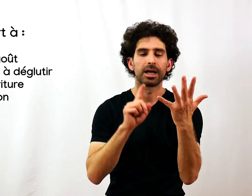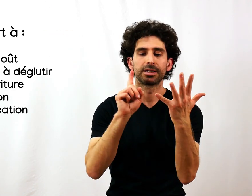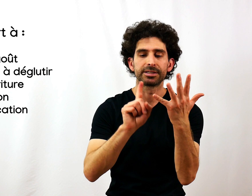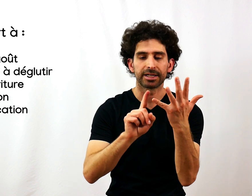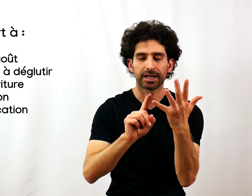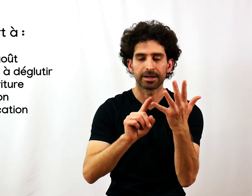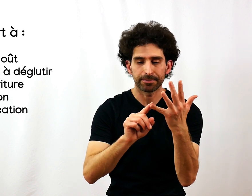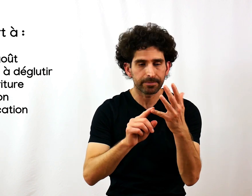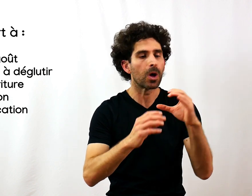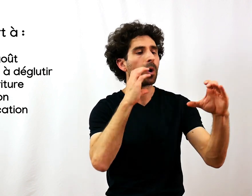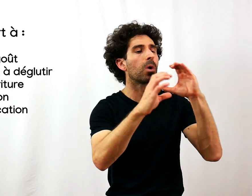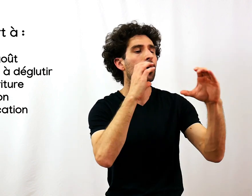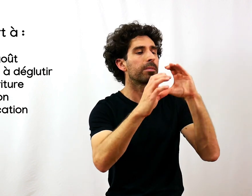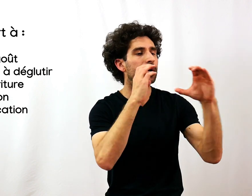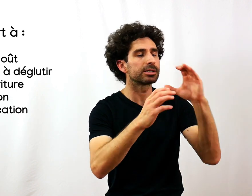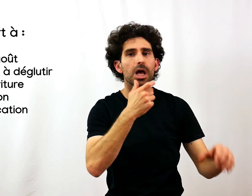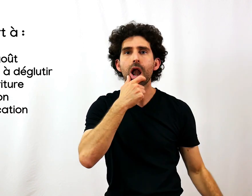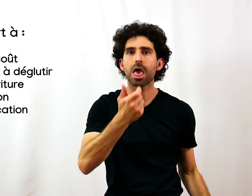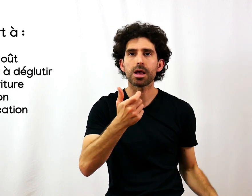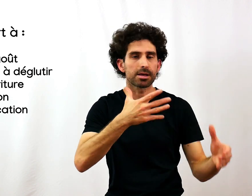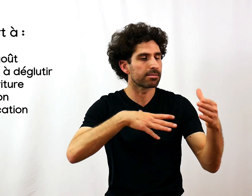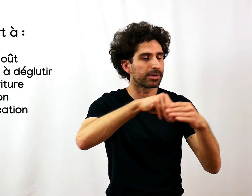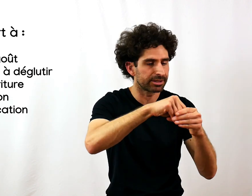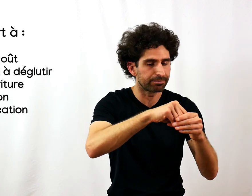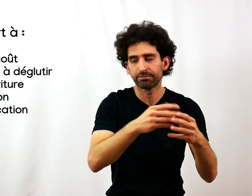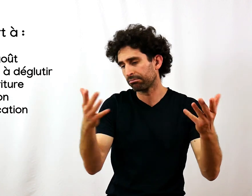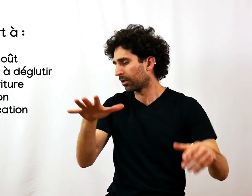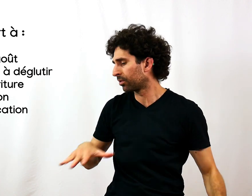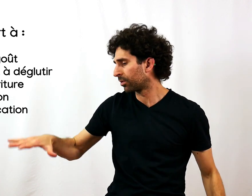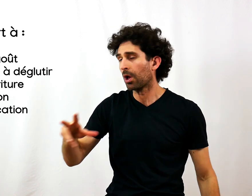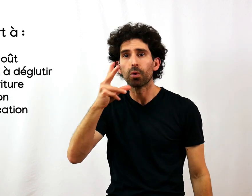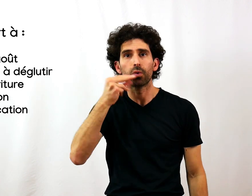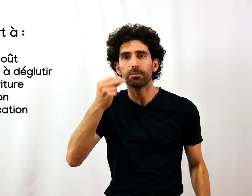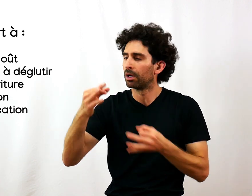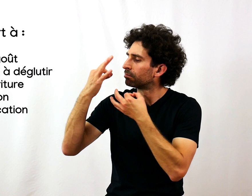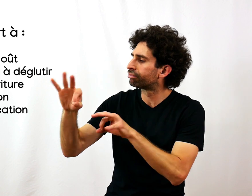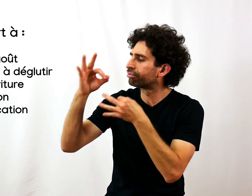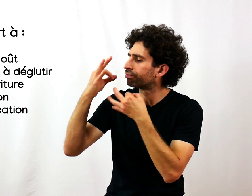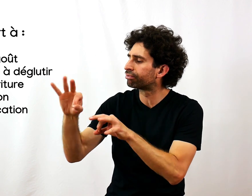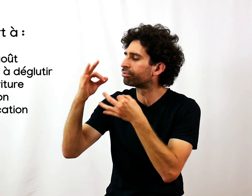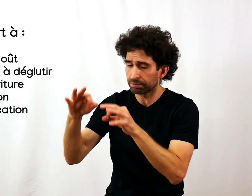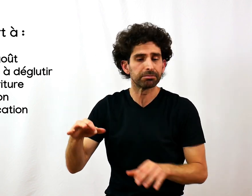Cinq, la langue participe à la communication. Pour parler chez les humains